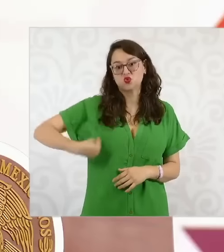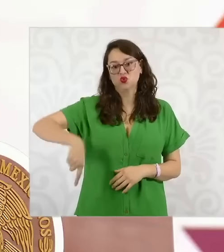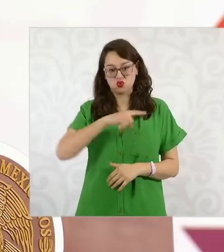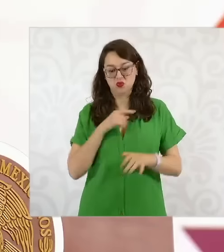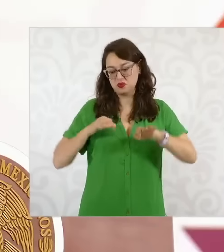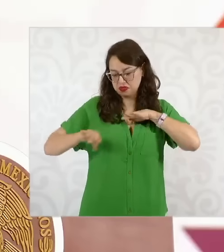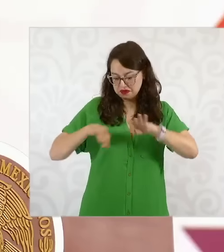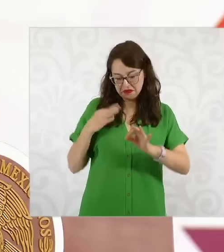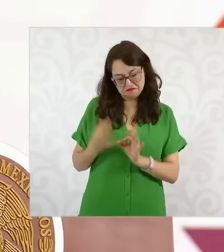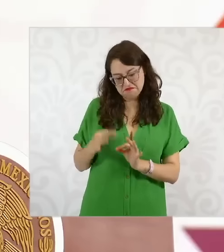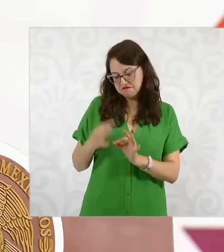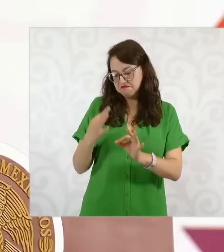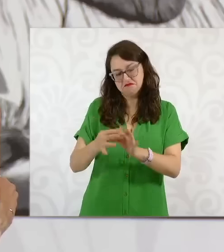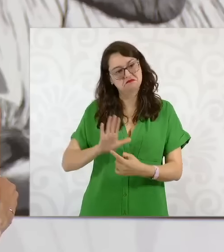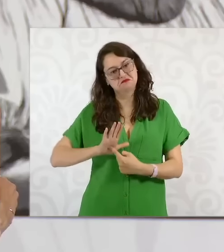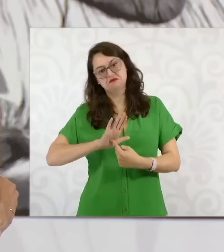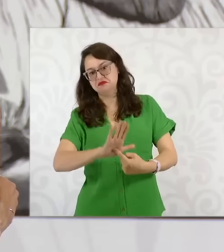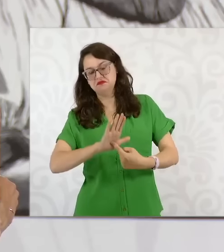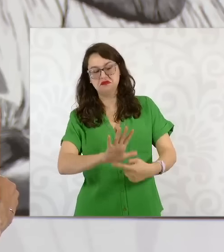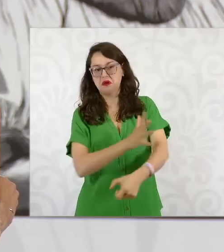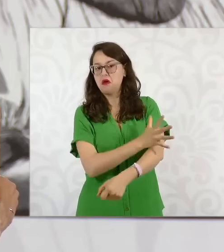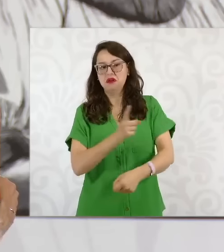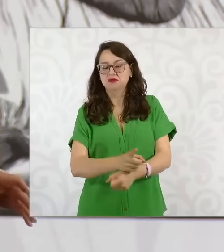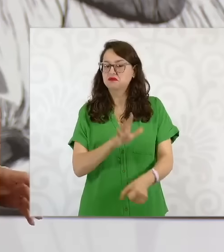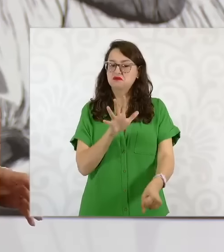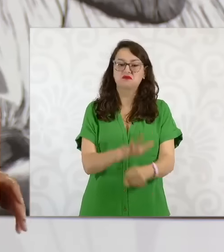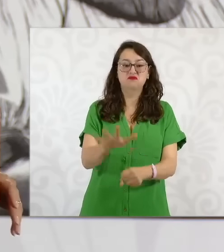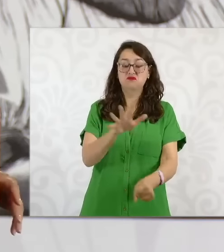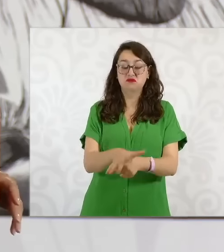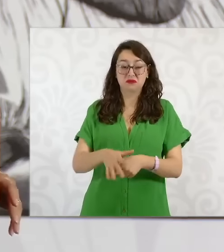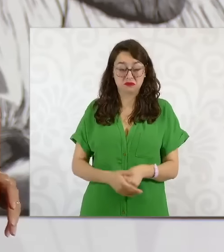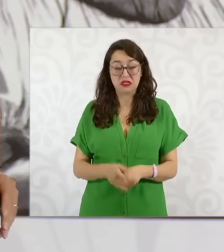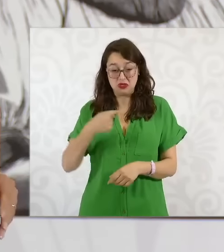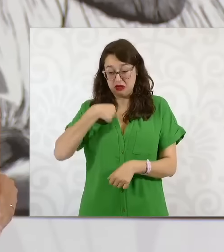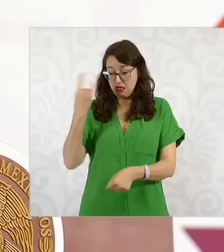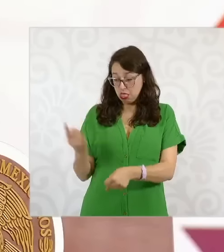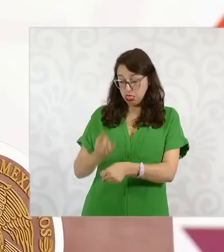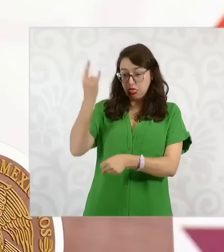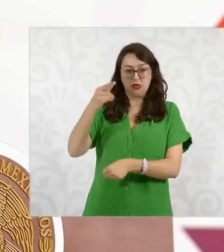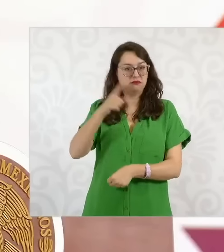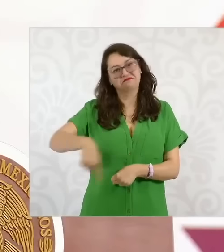que damos resultados y que hay honestidad. Si no hubiera eso, no tendríamos el apoyo de la gente.